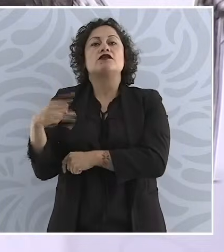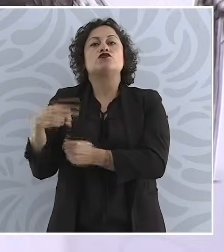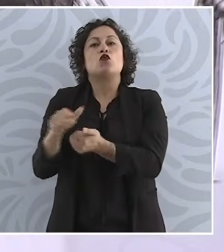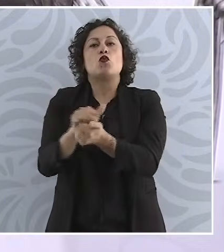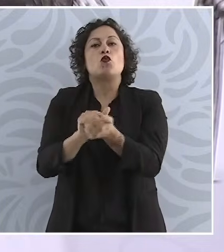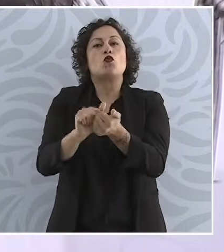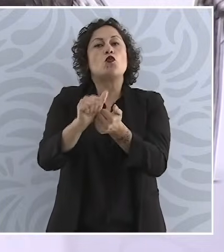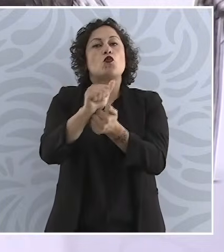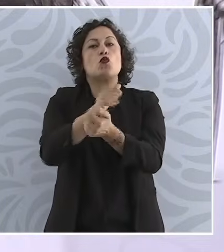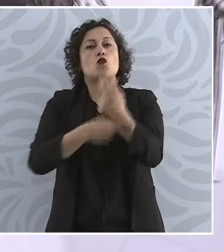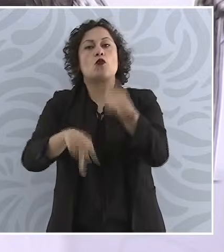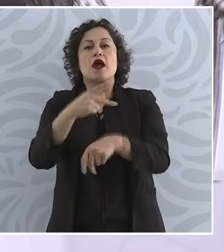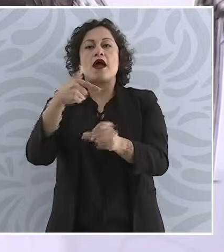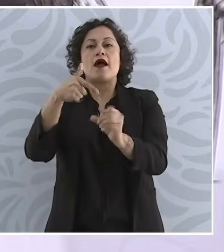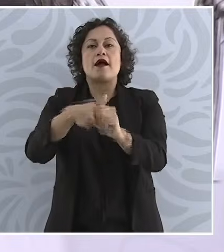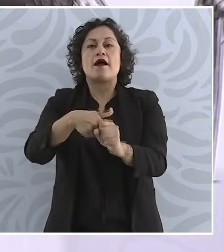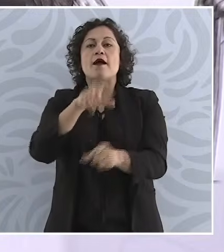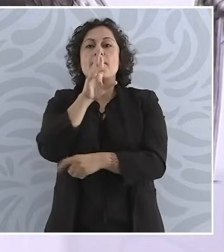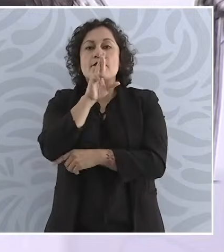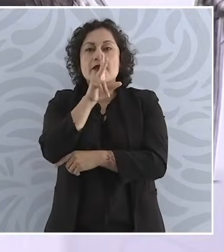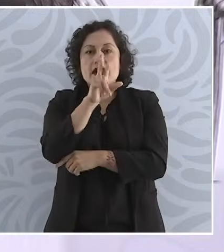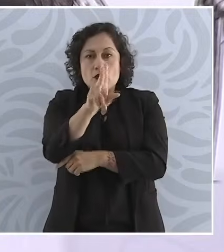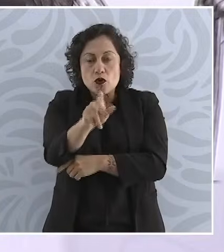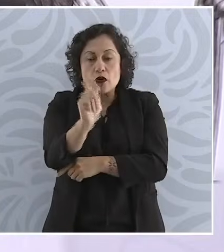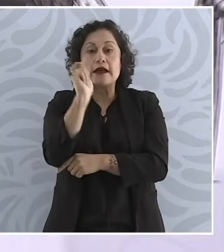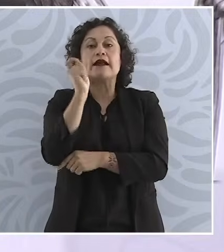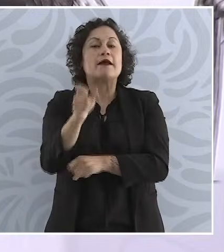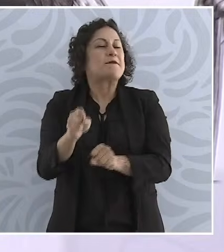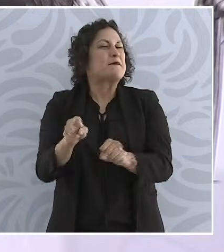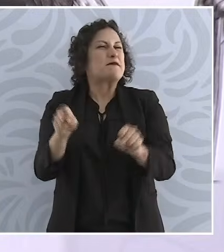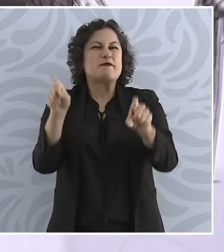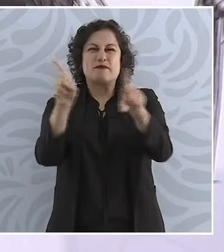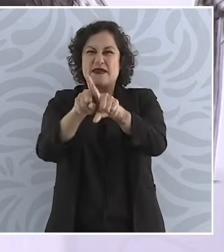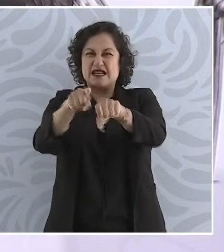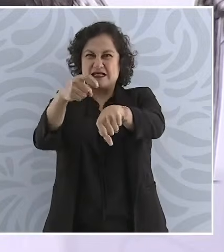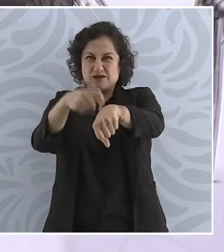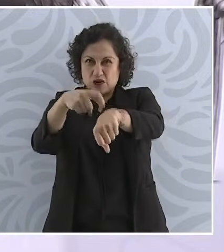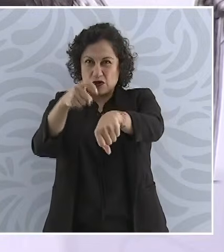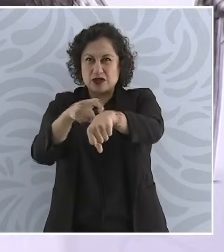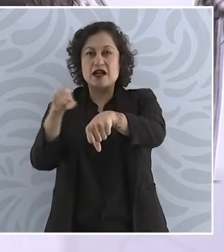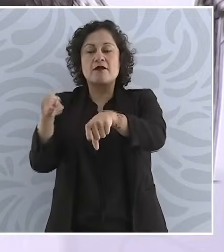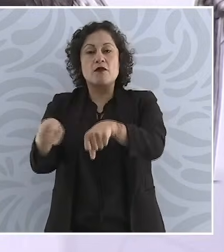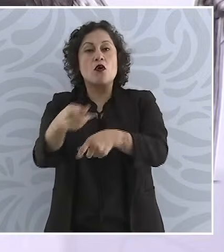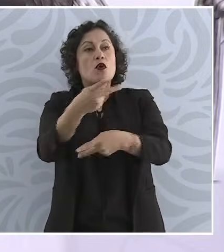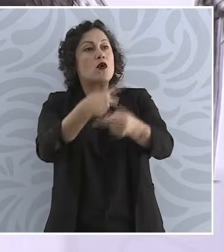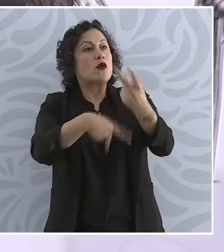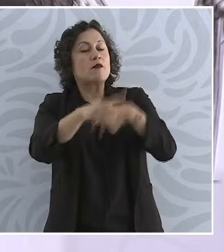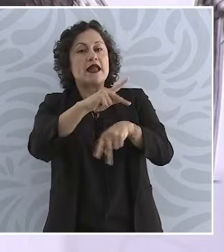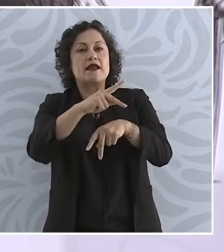mexicanos y al mismo tiempo la capacidad de producción de fertilizantes otra de